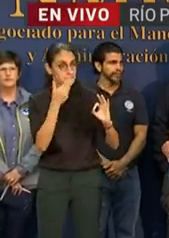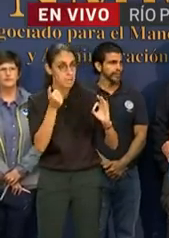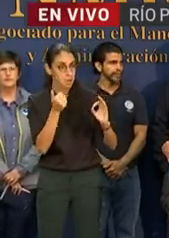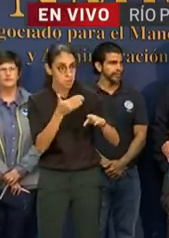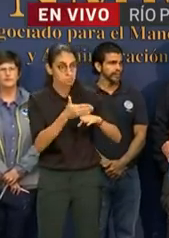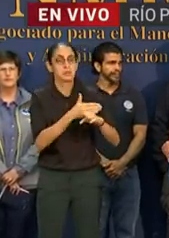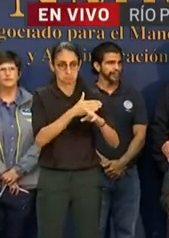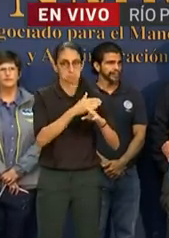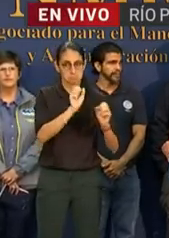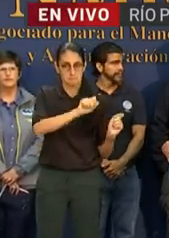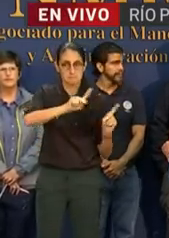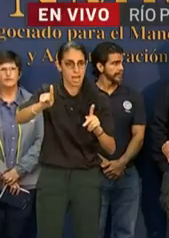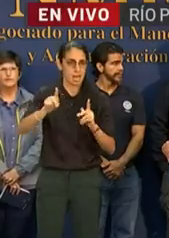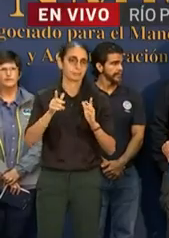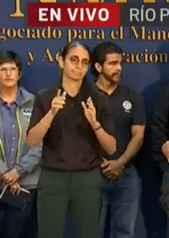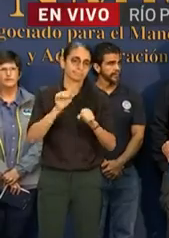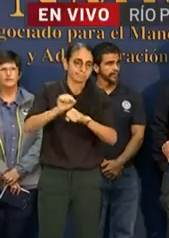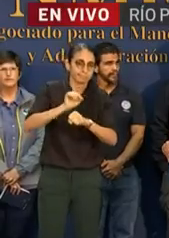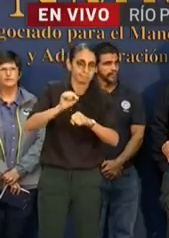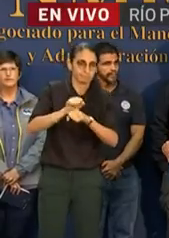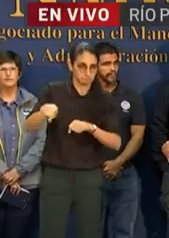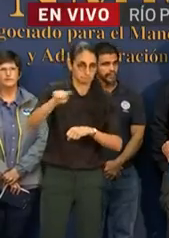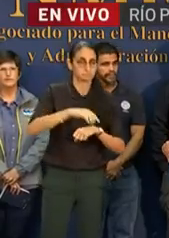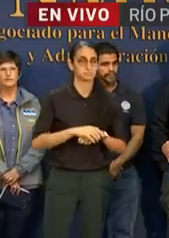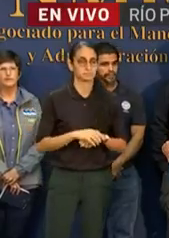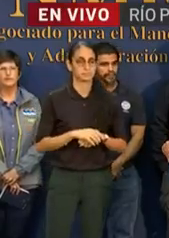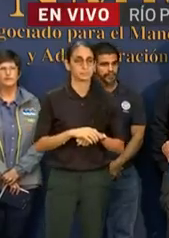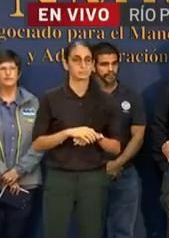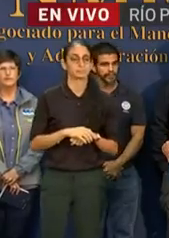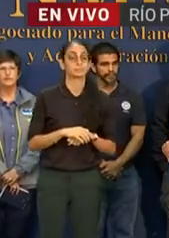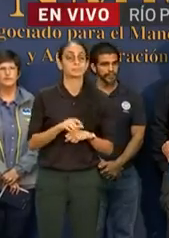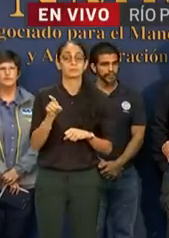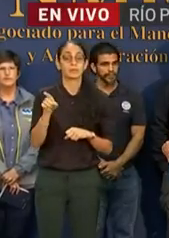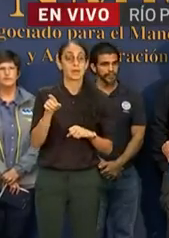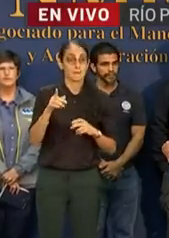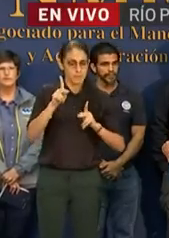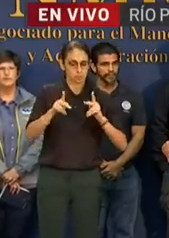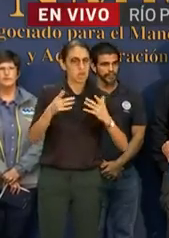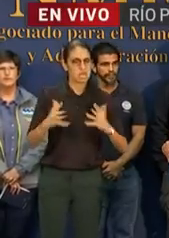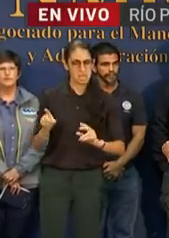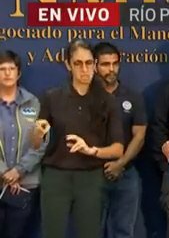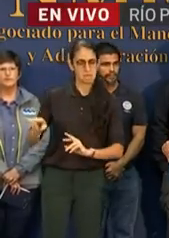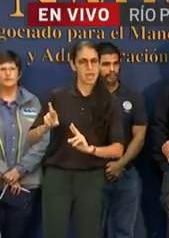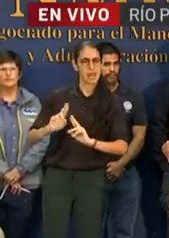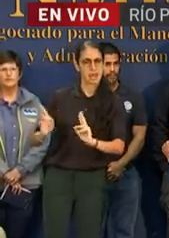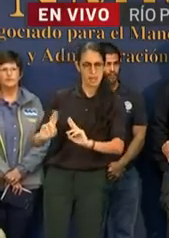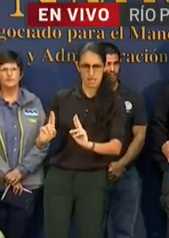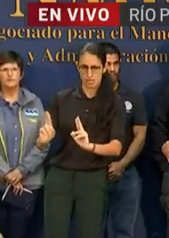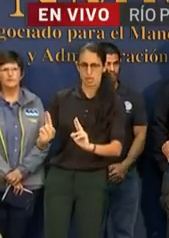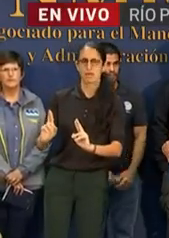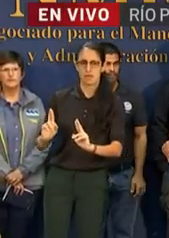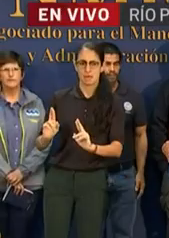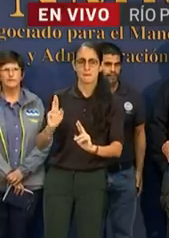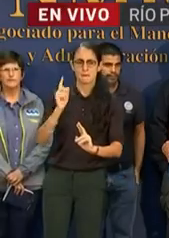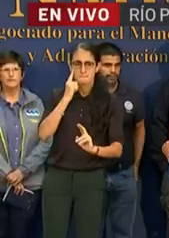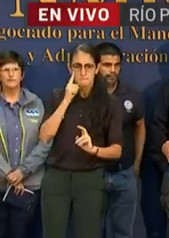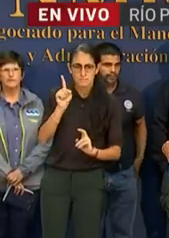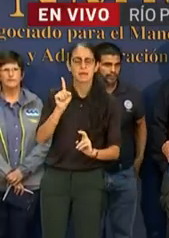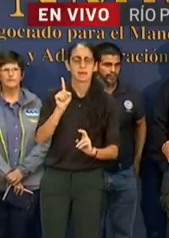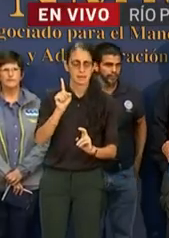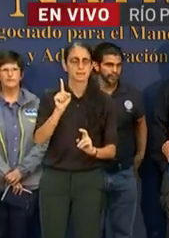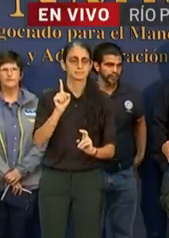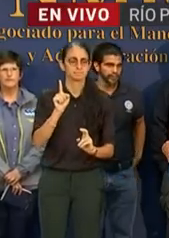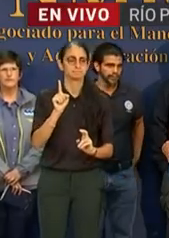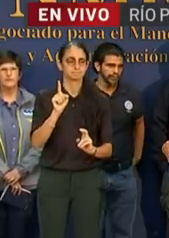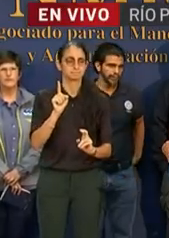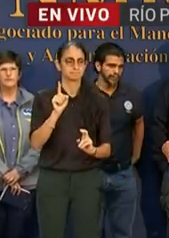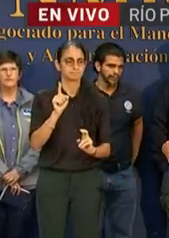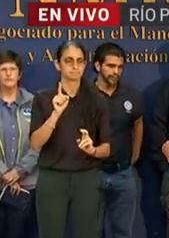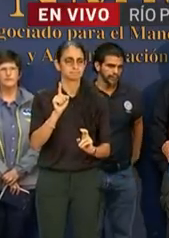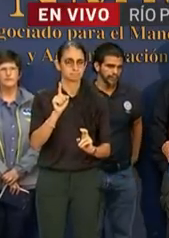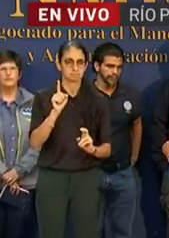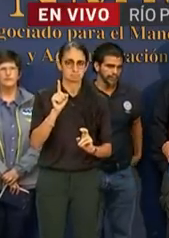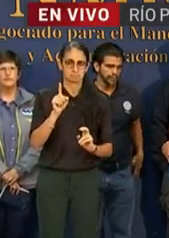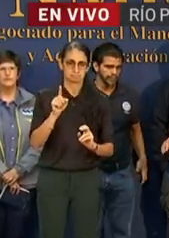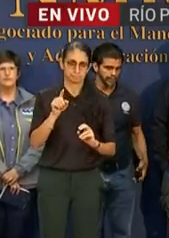TRABAJO PARA PROTEGER SU